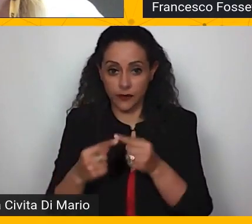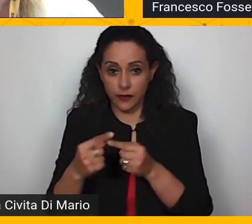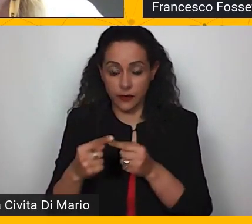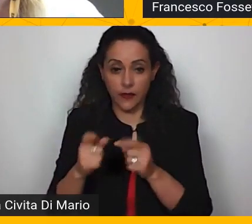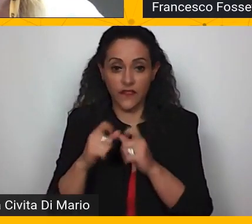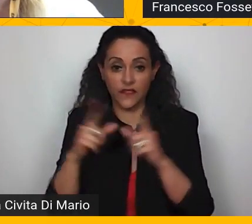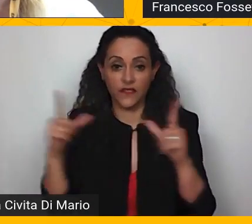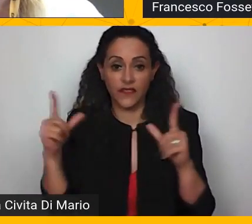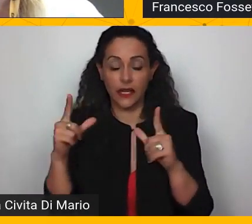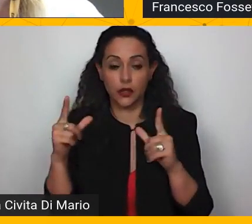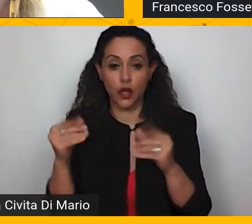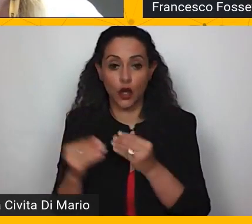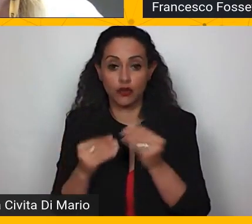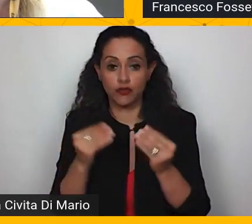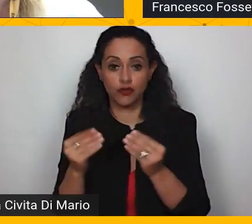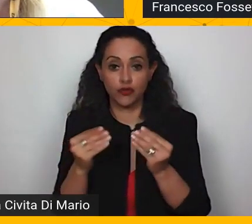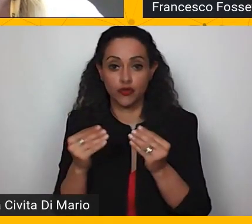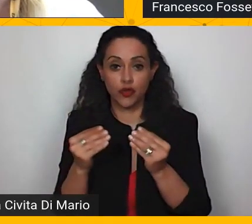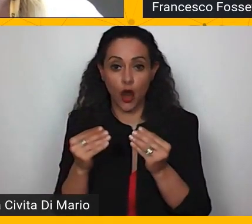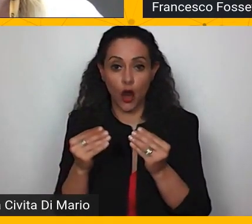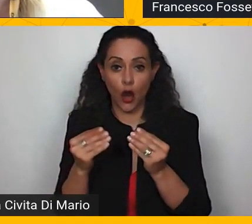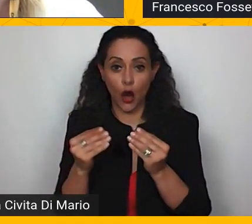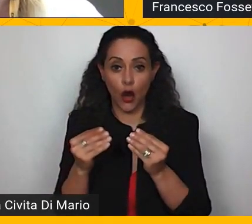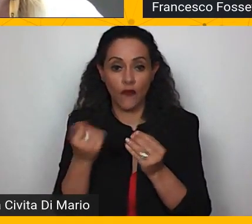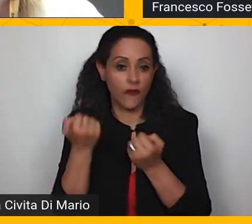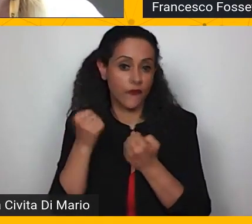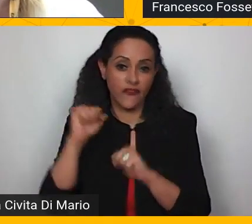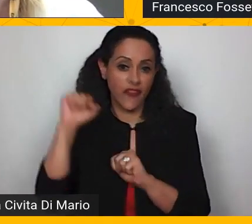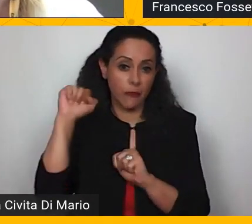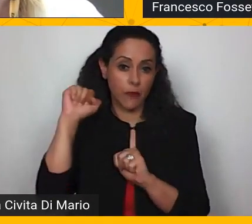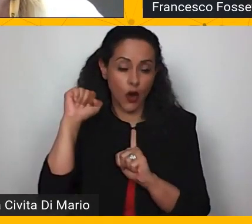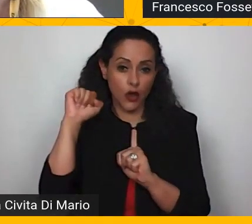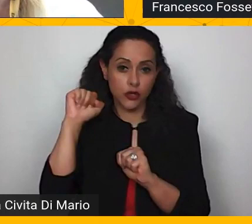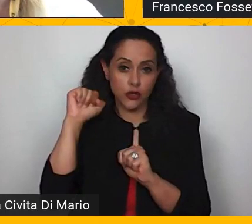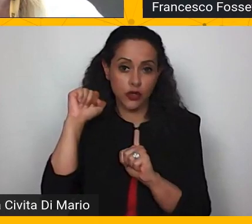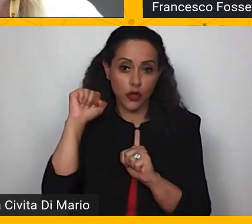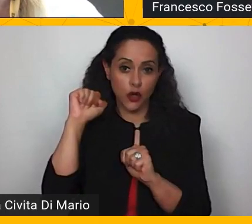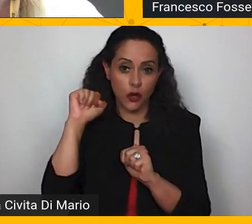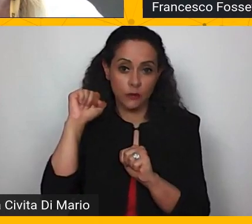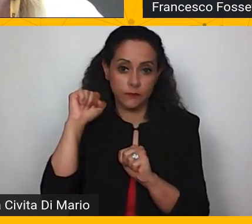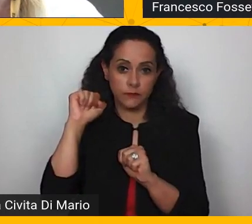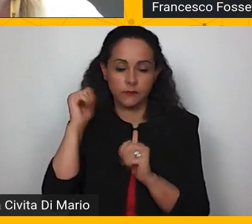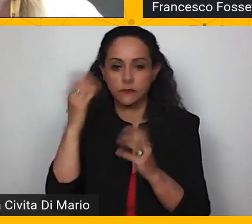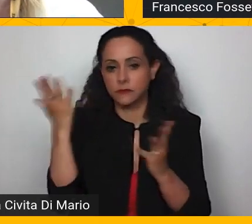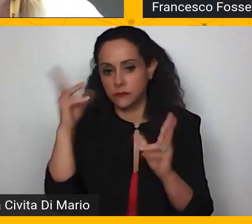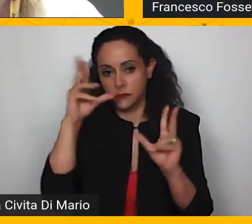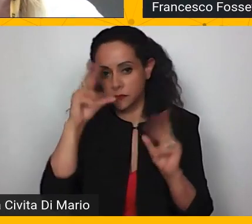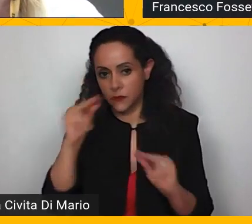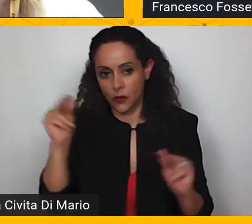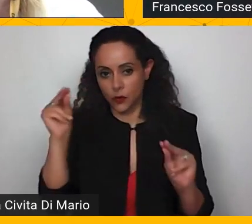uno dei videogiochi che eh